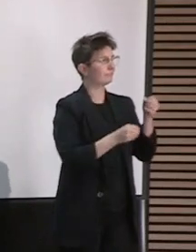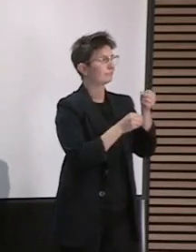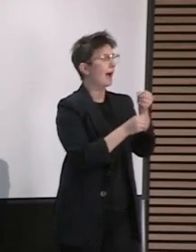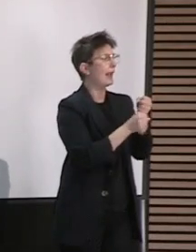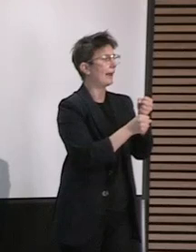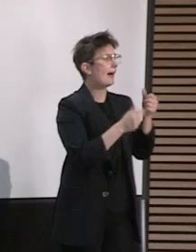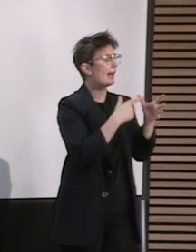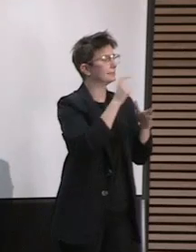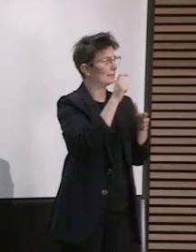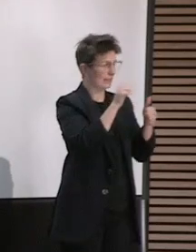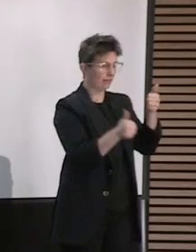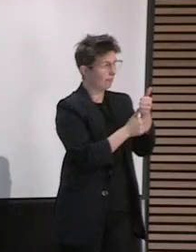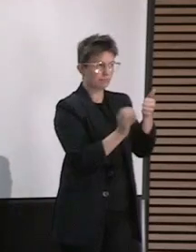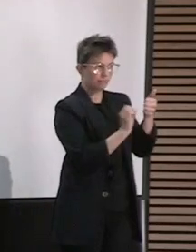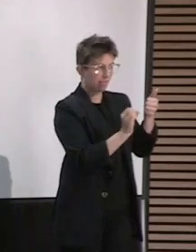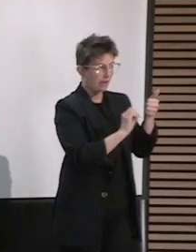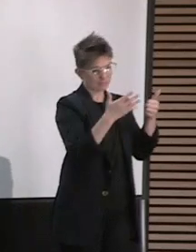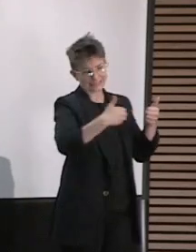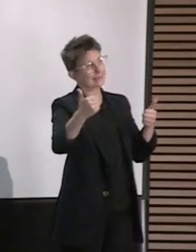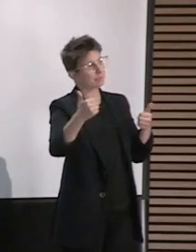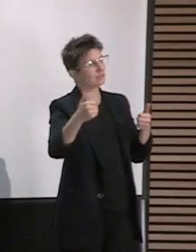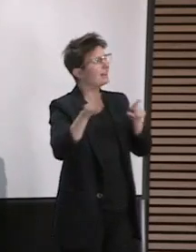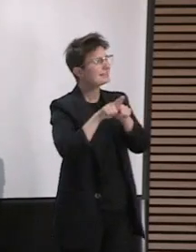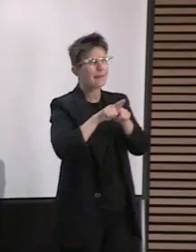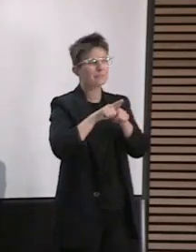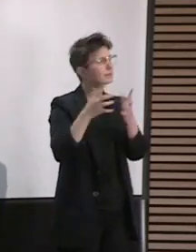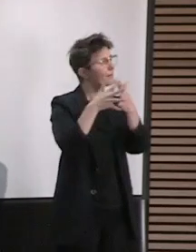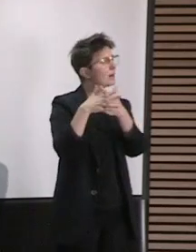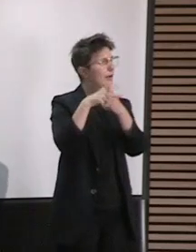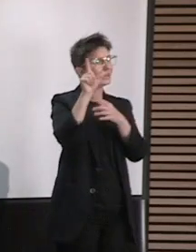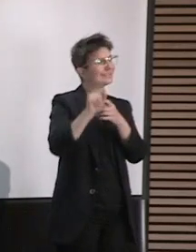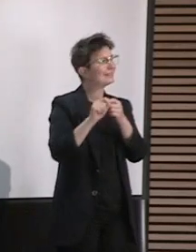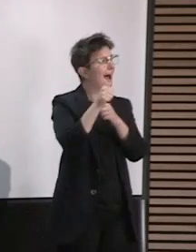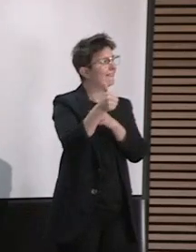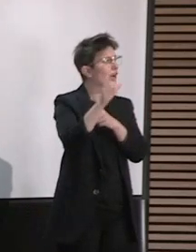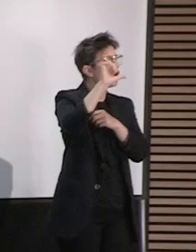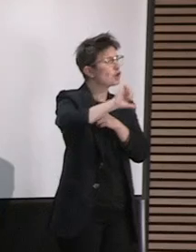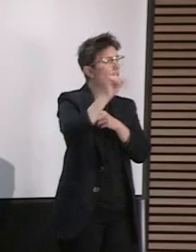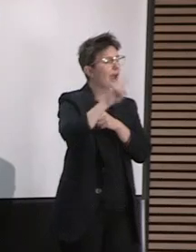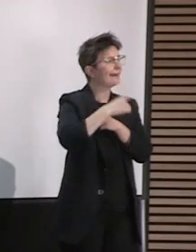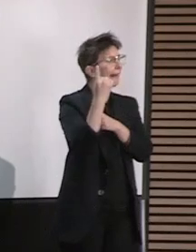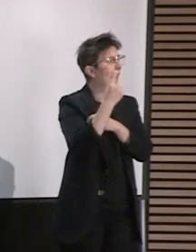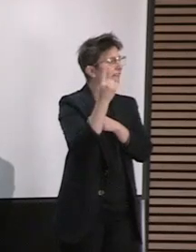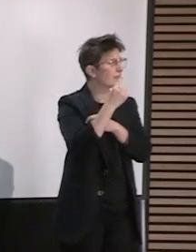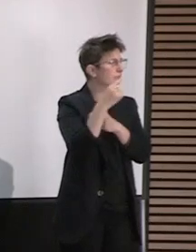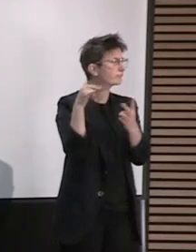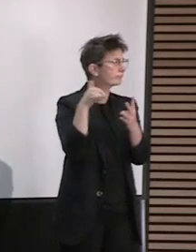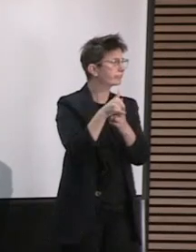whakatu a. Putea motuhake mo